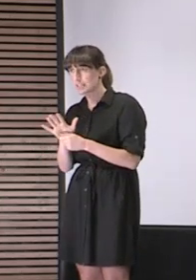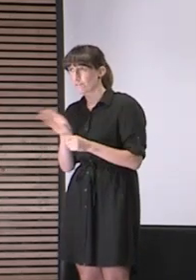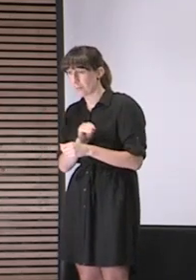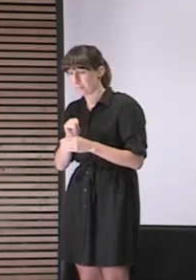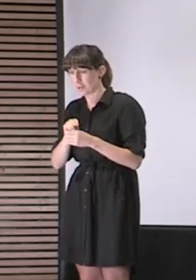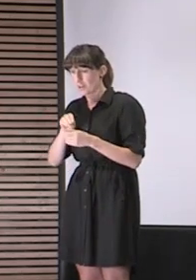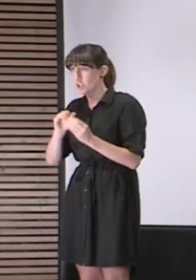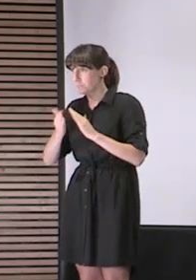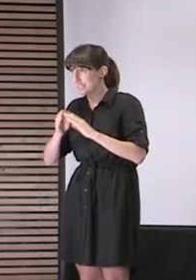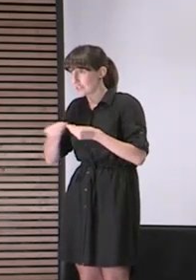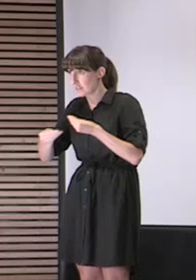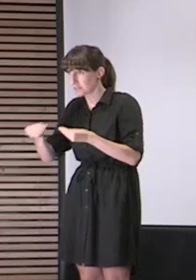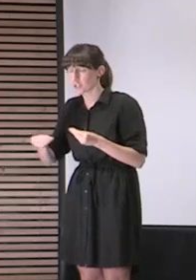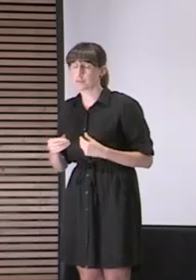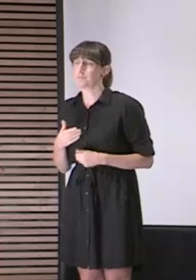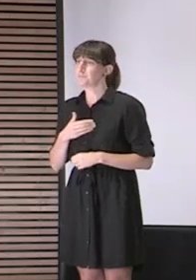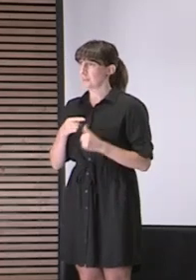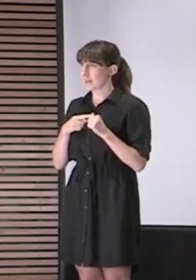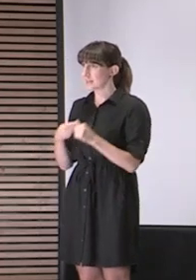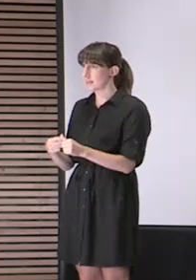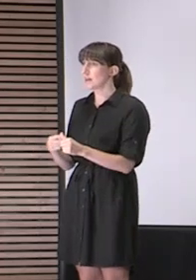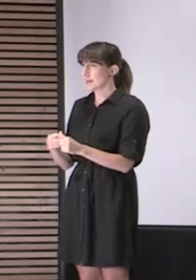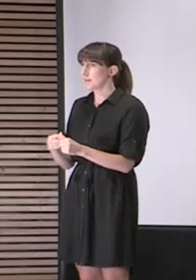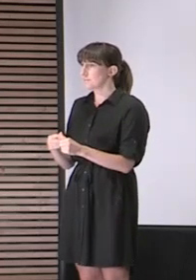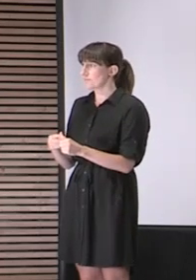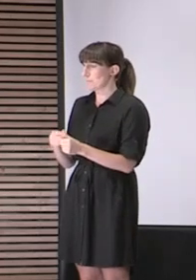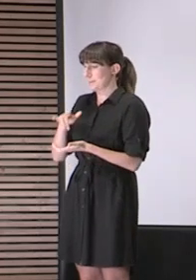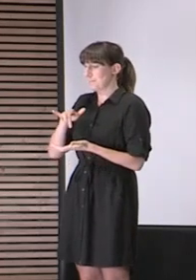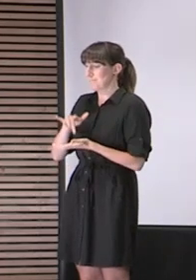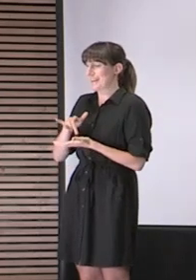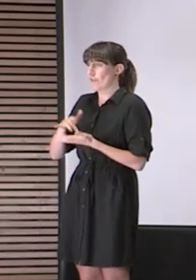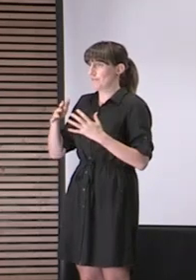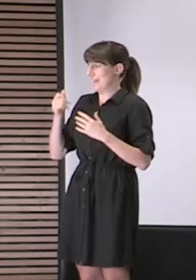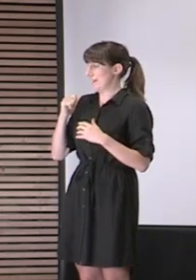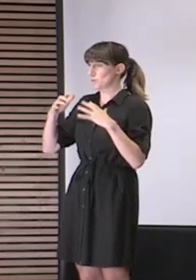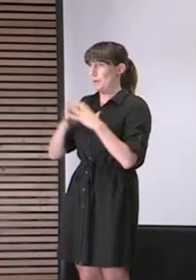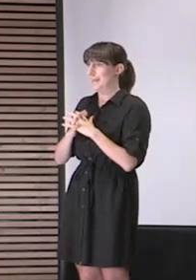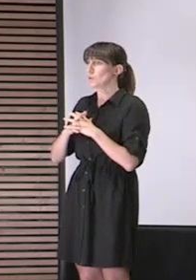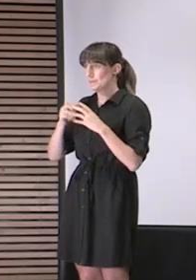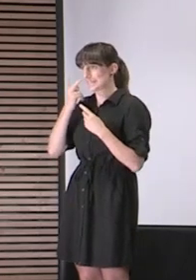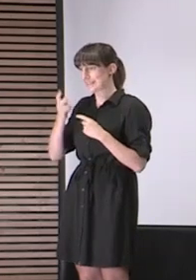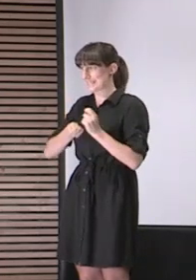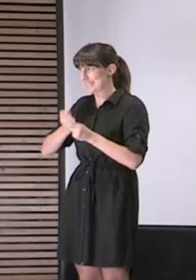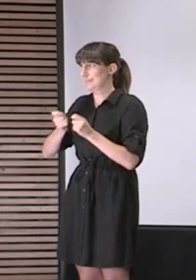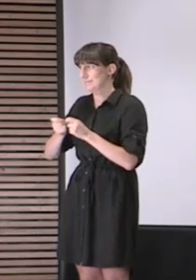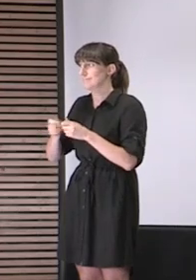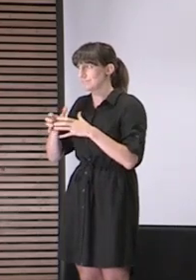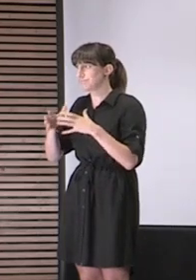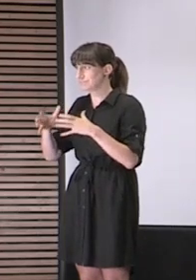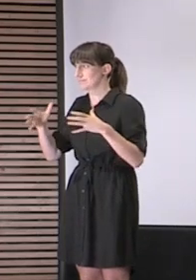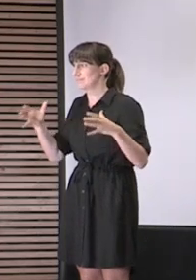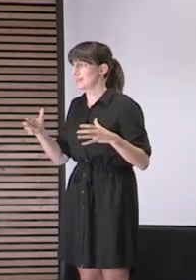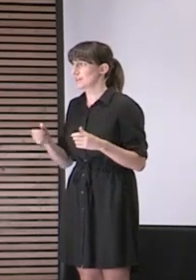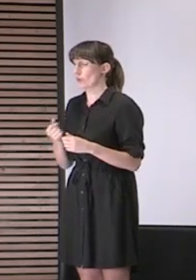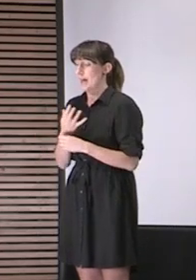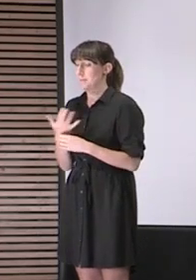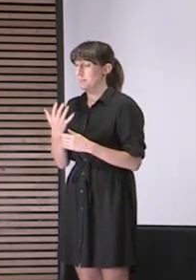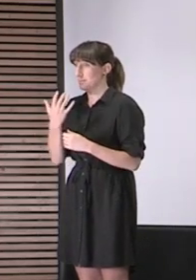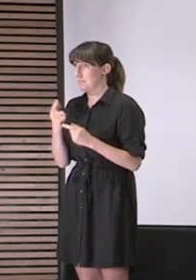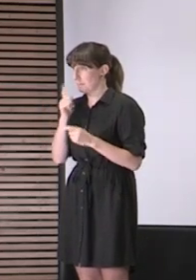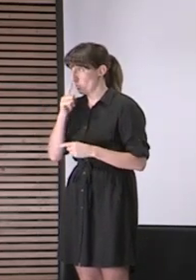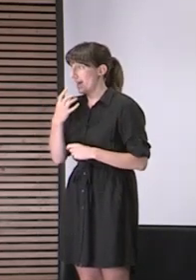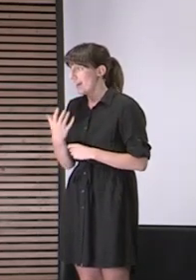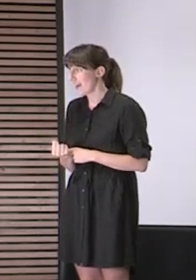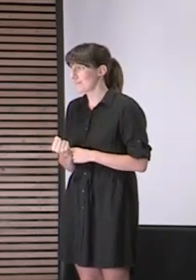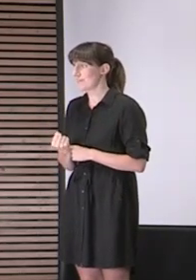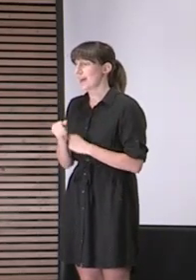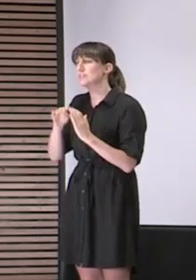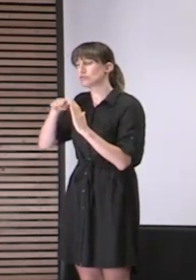aumentado? ¿Es muy pronto para